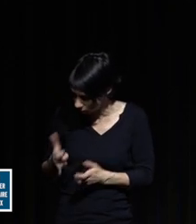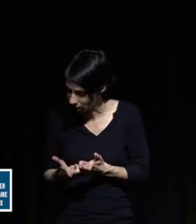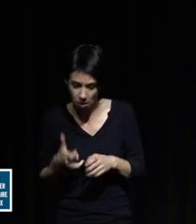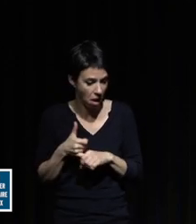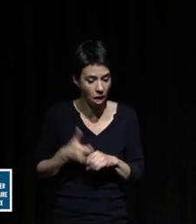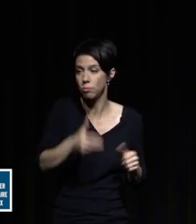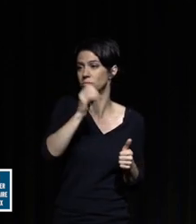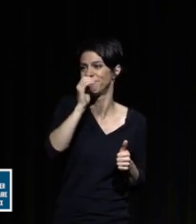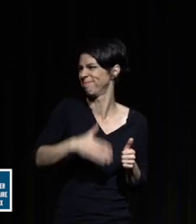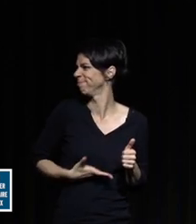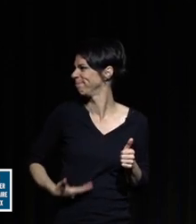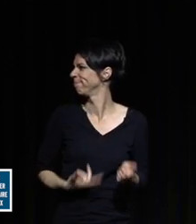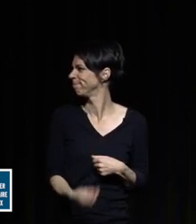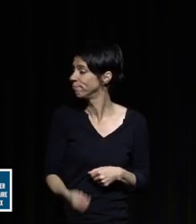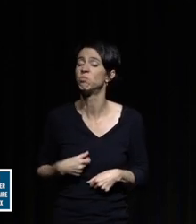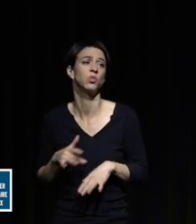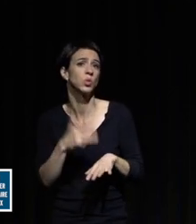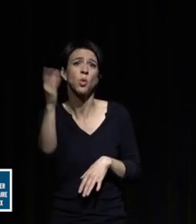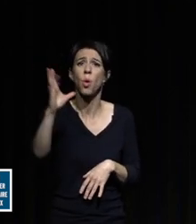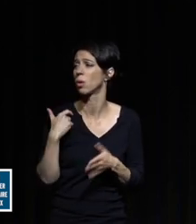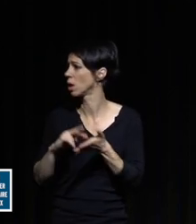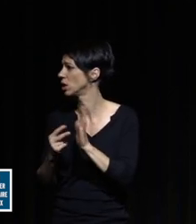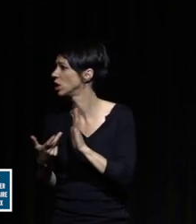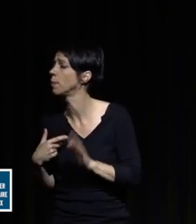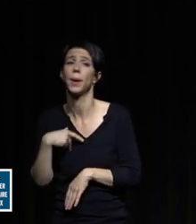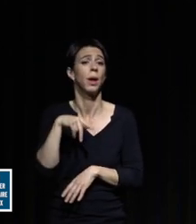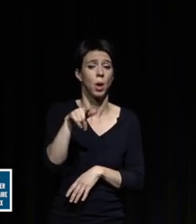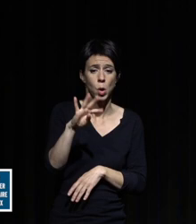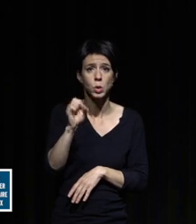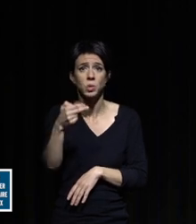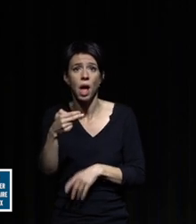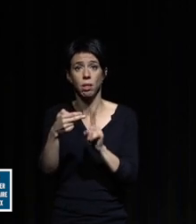un une plus ou moins sans gluten sans lactose avec ça vous avez régler votre problème et surtout si